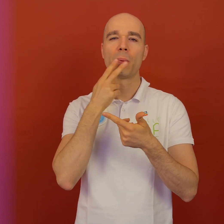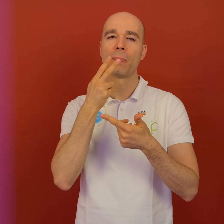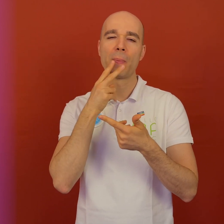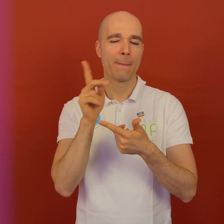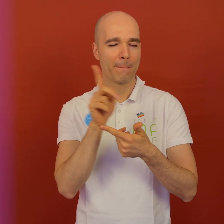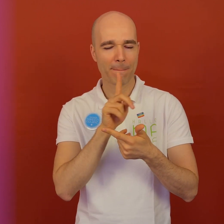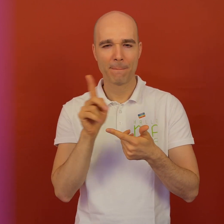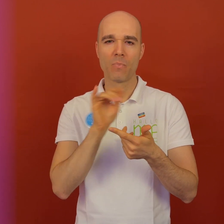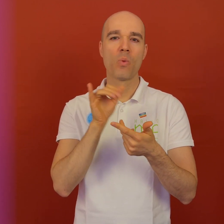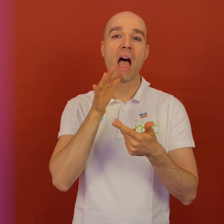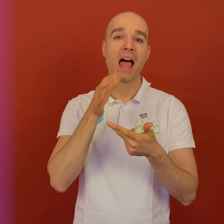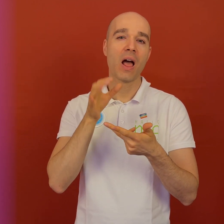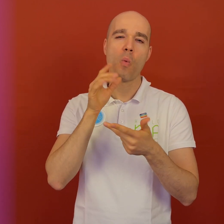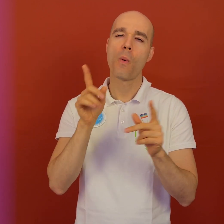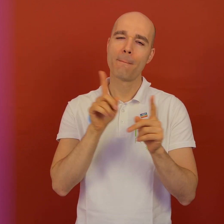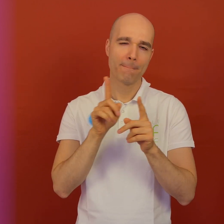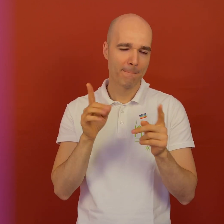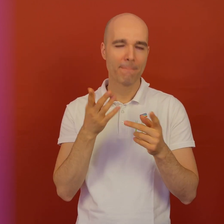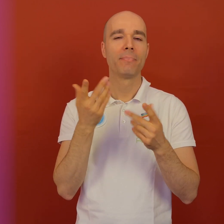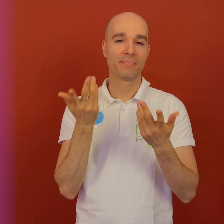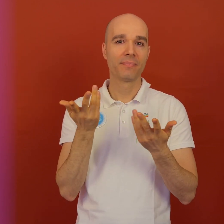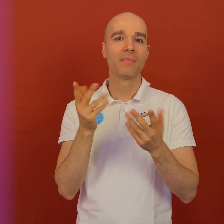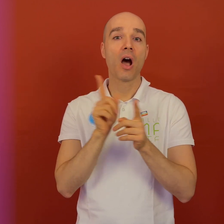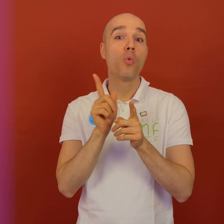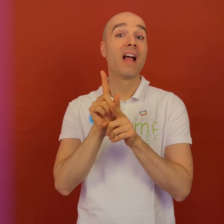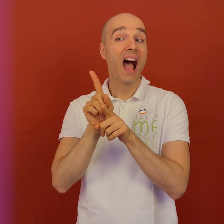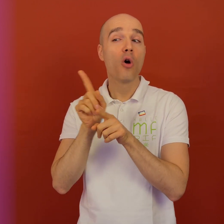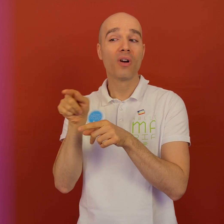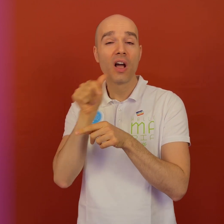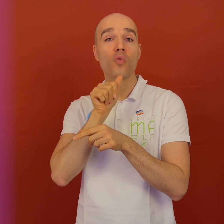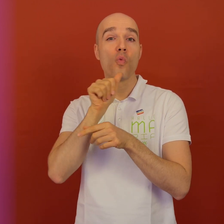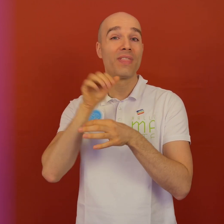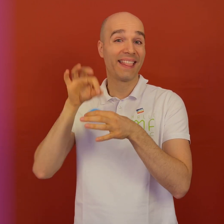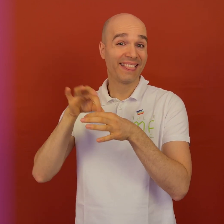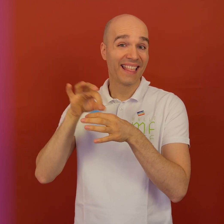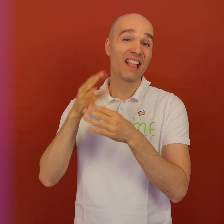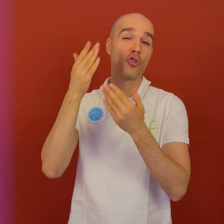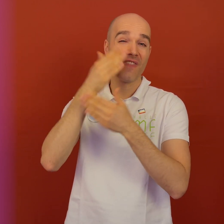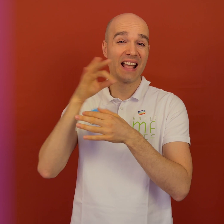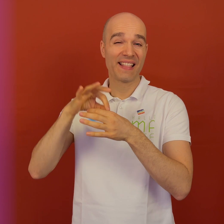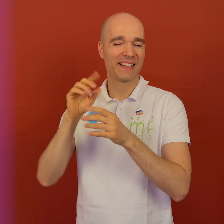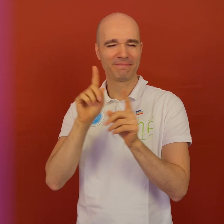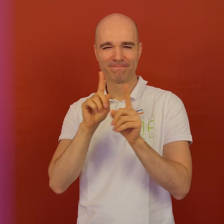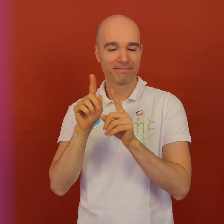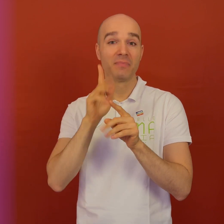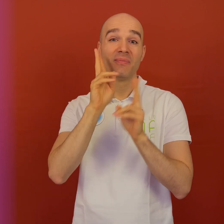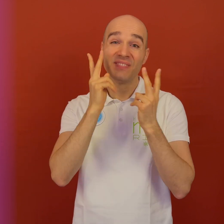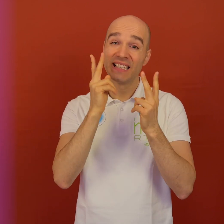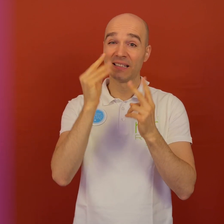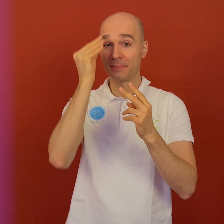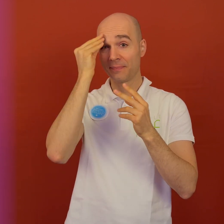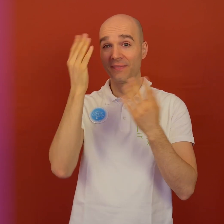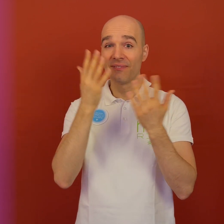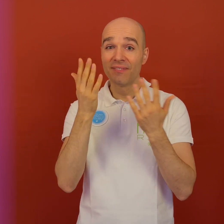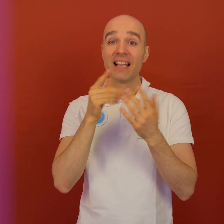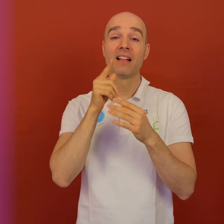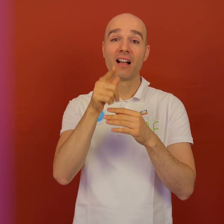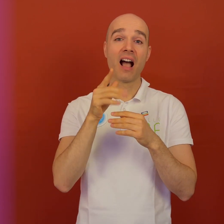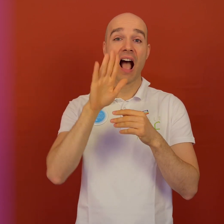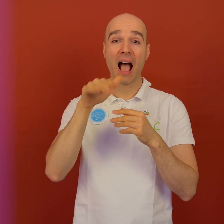aber auch Nikotin und Alkohol stören den Schlaf. Das betrifft auch grünen und schwarzen Tee. Merke dir am besten: